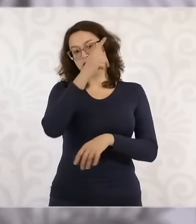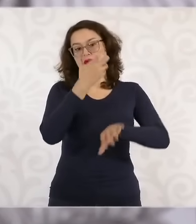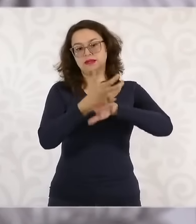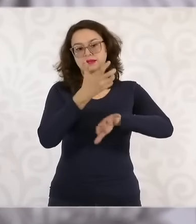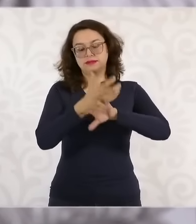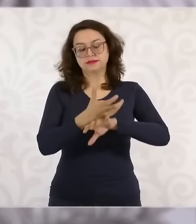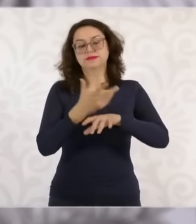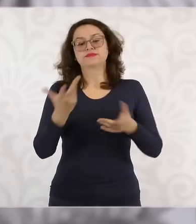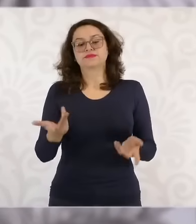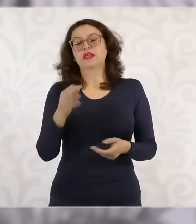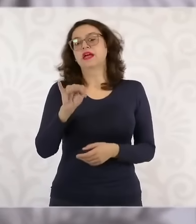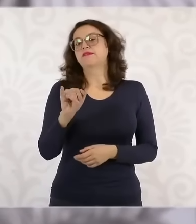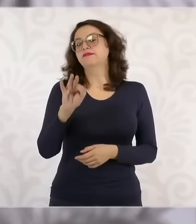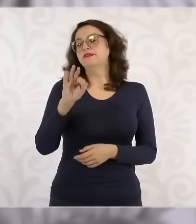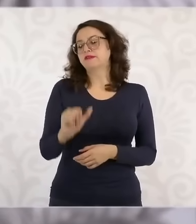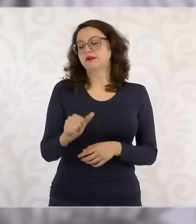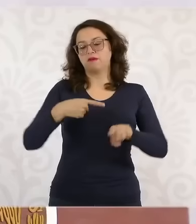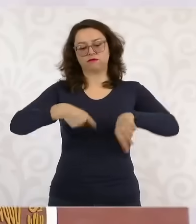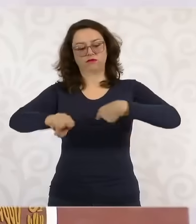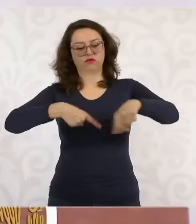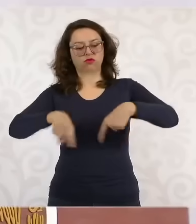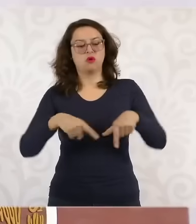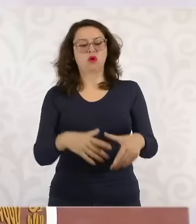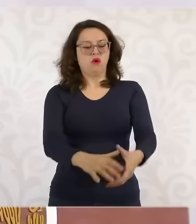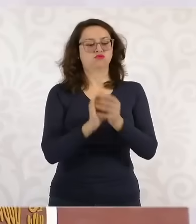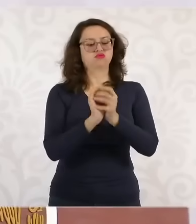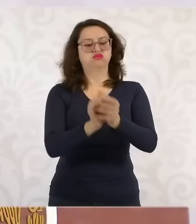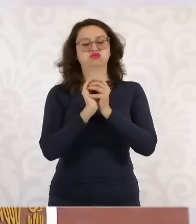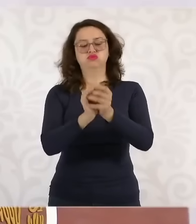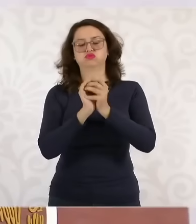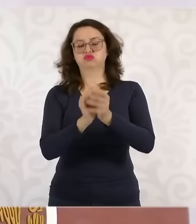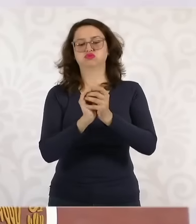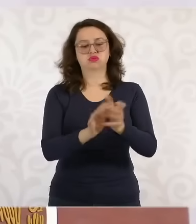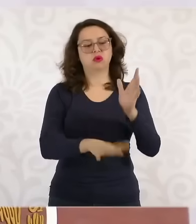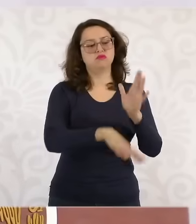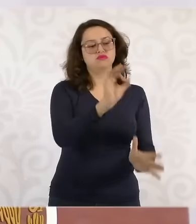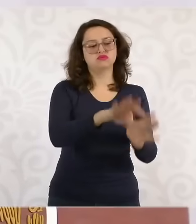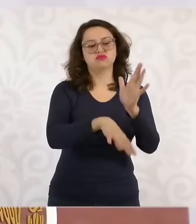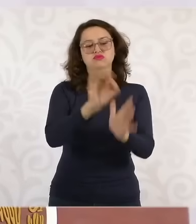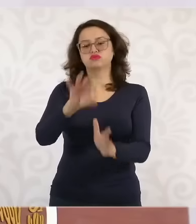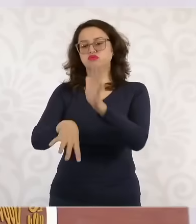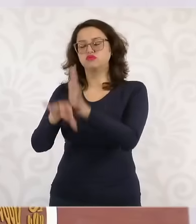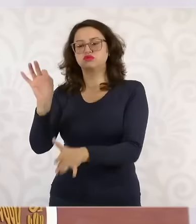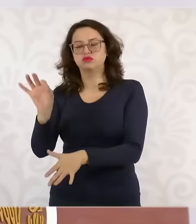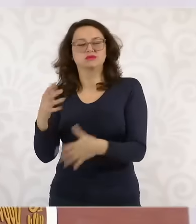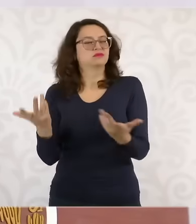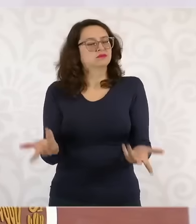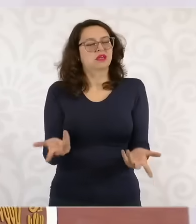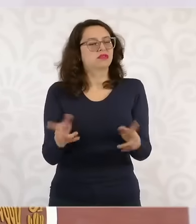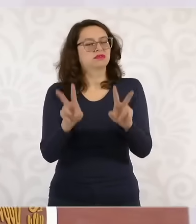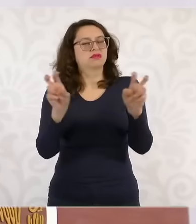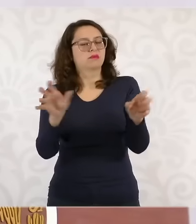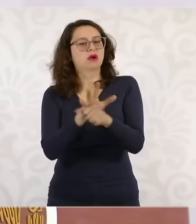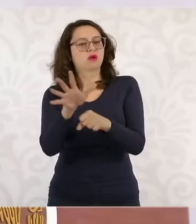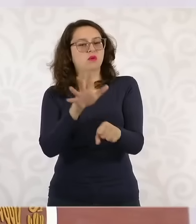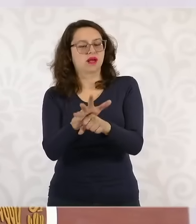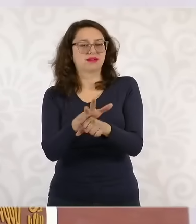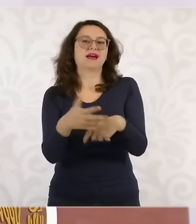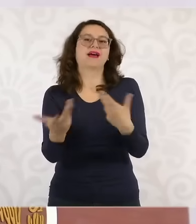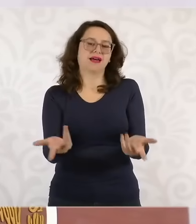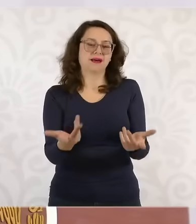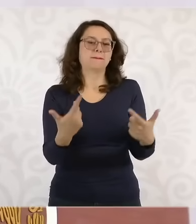sorteo donde se determinará el grupo de países que jugará en qué jugará la selección nacional